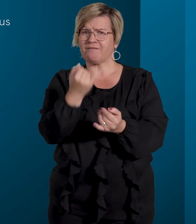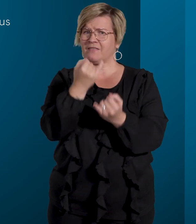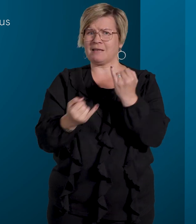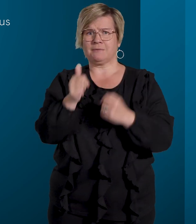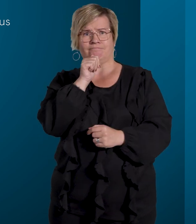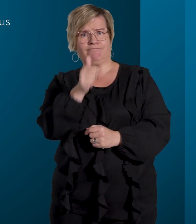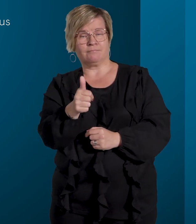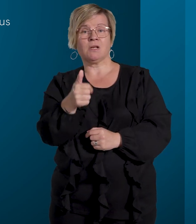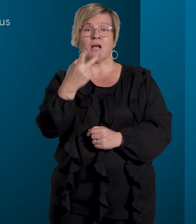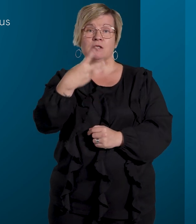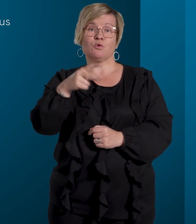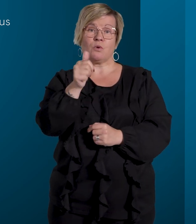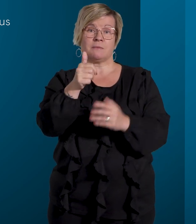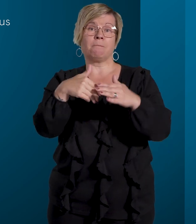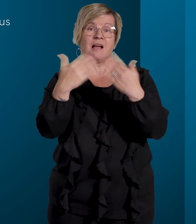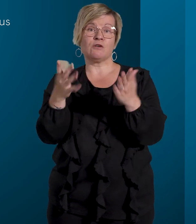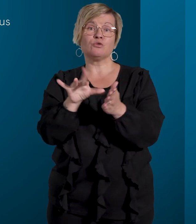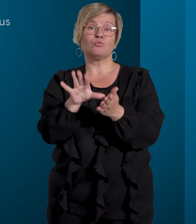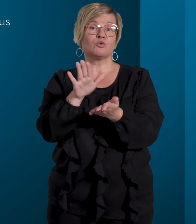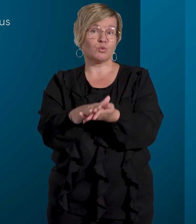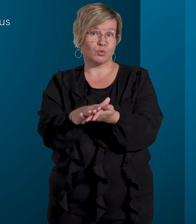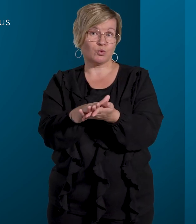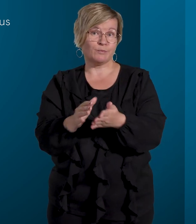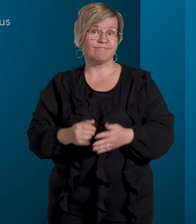Ilmoittautuminen tapahtumaan päättyy 29.09.2024.